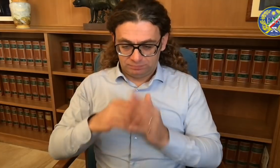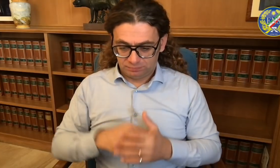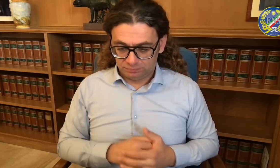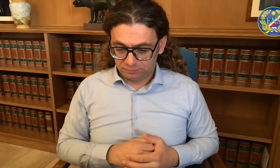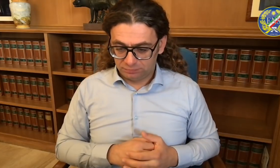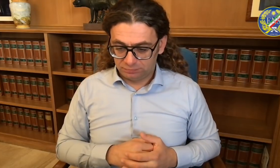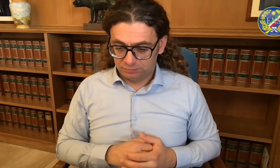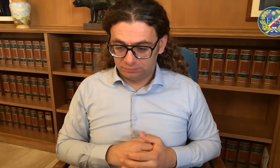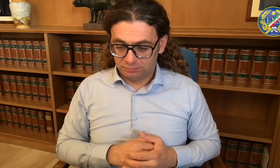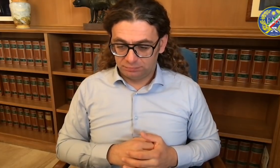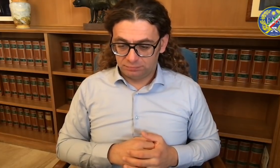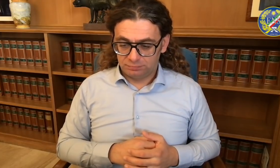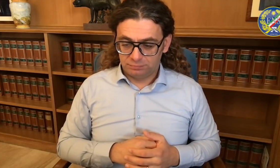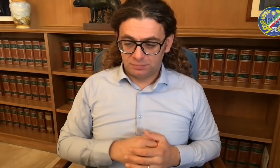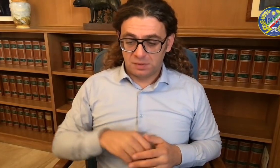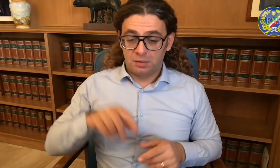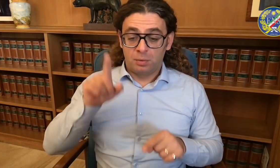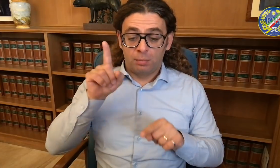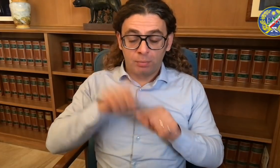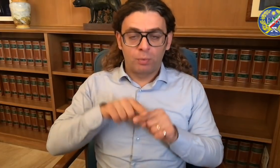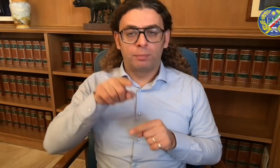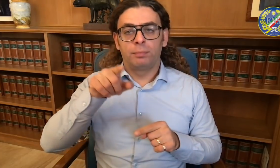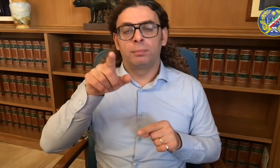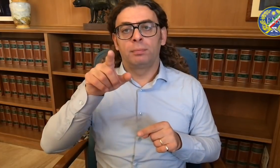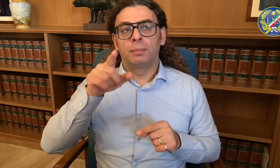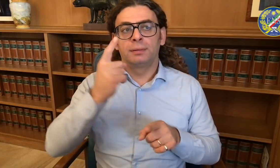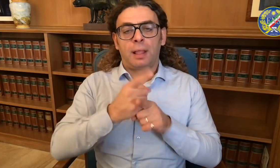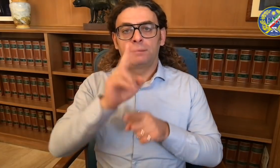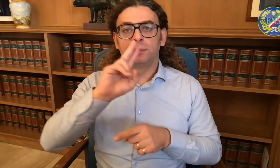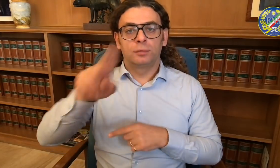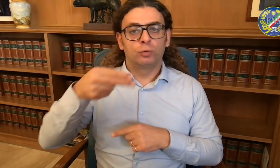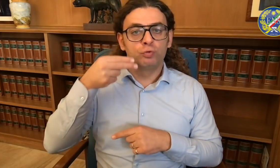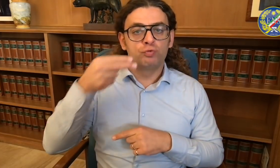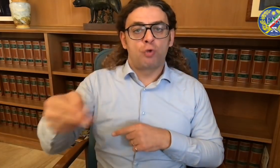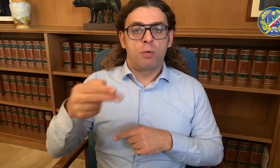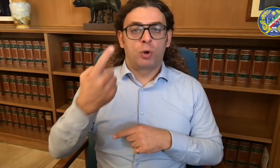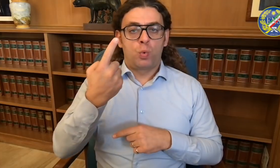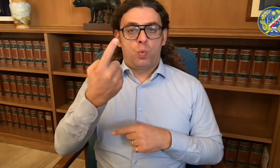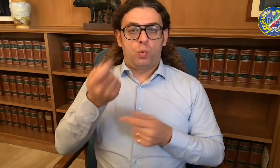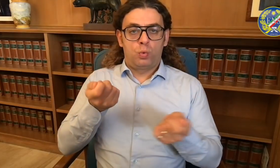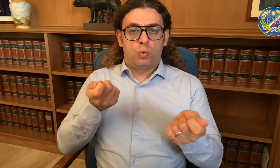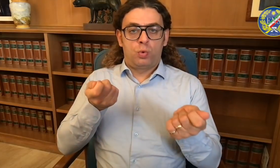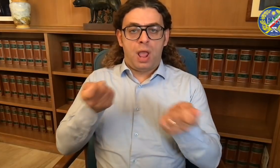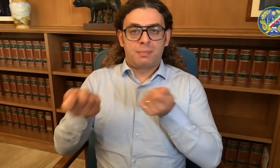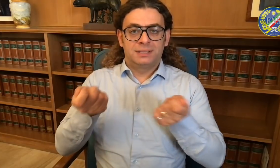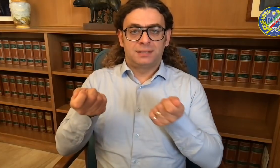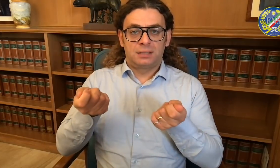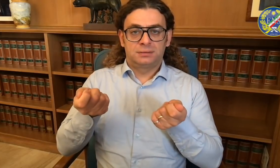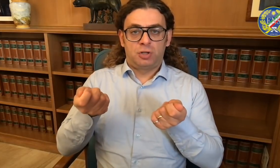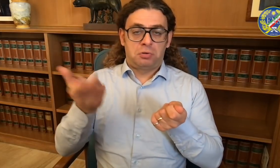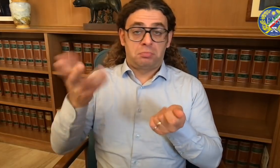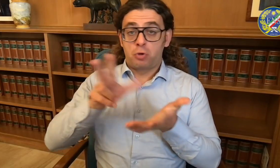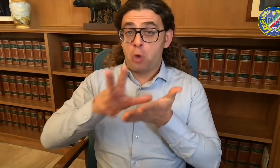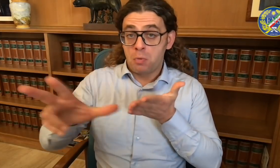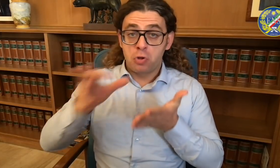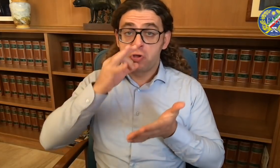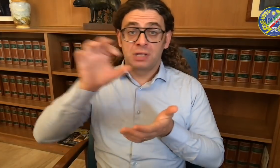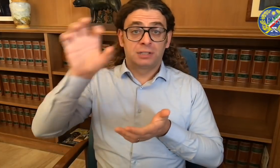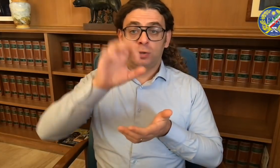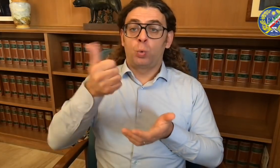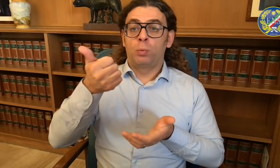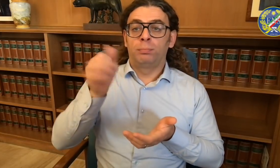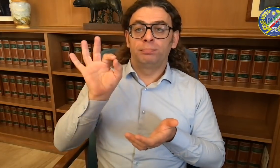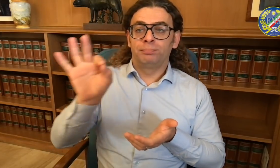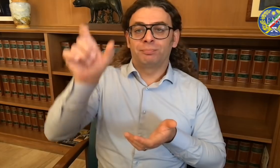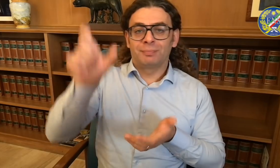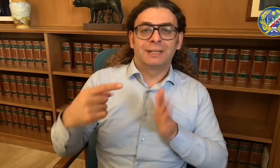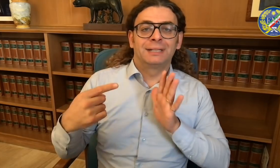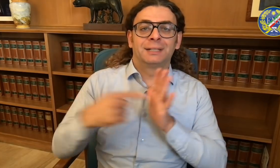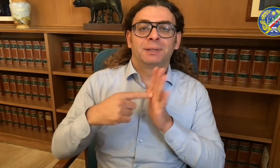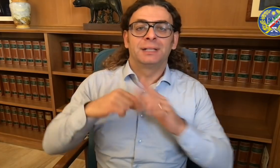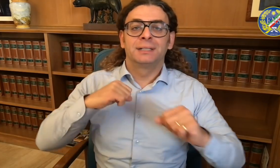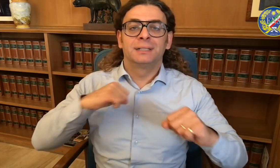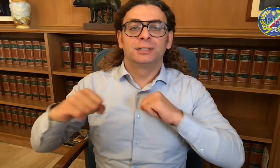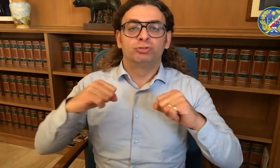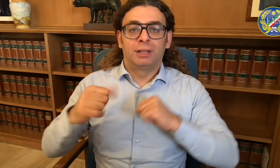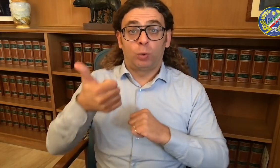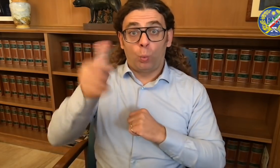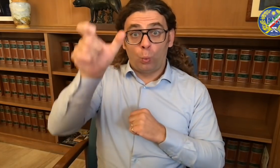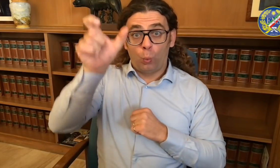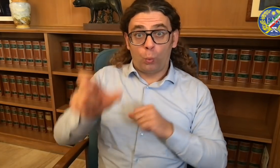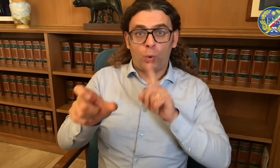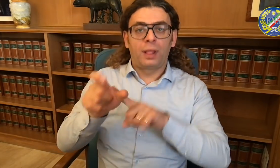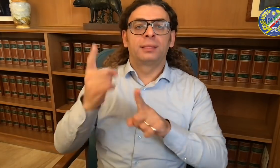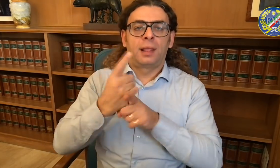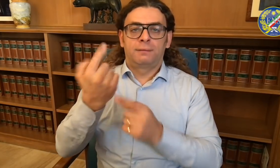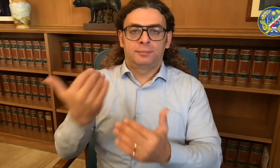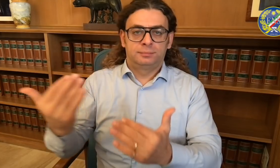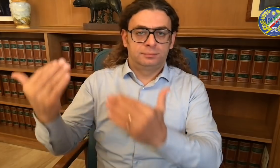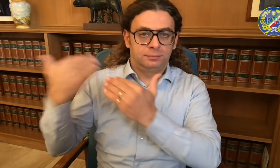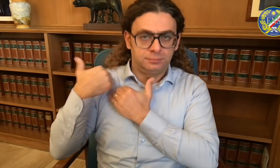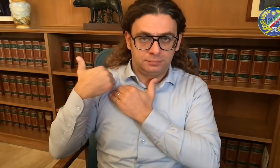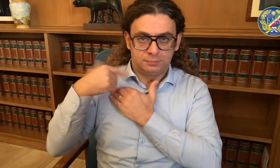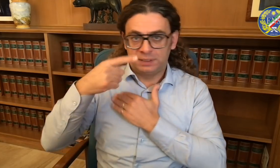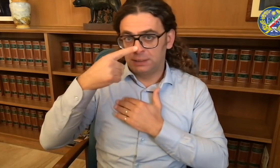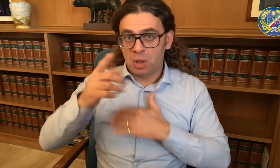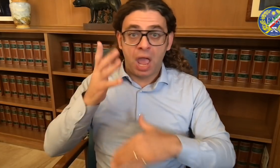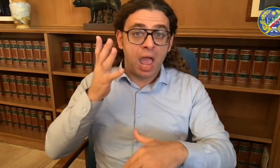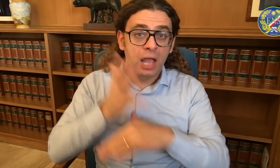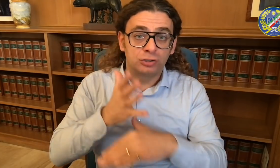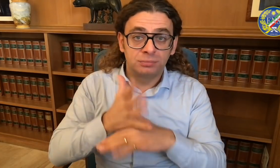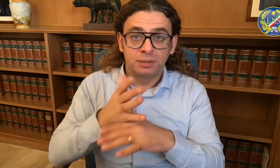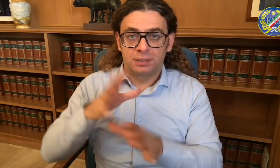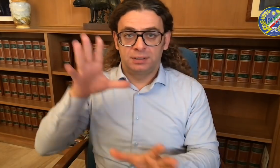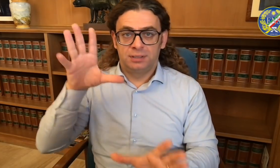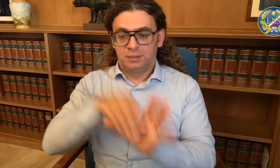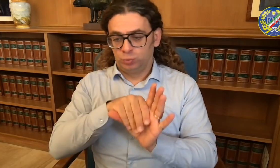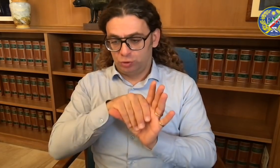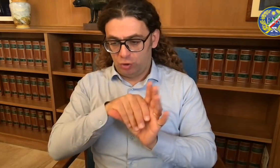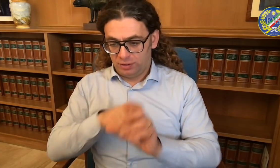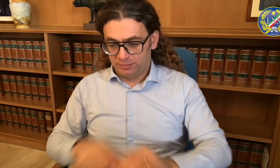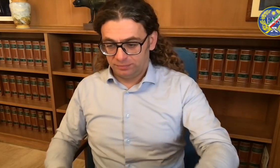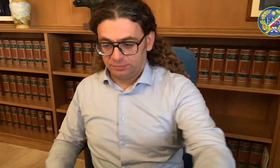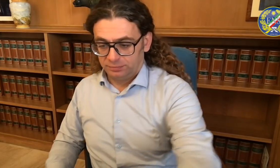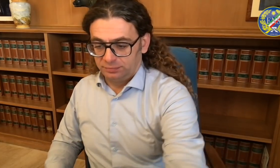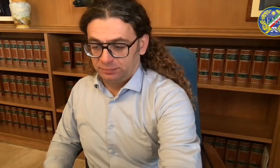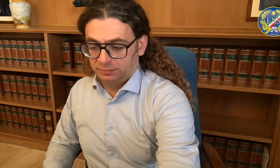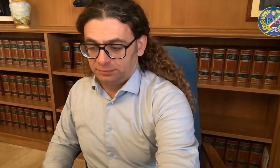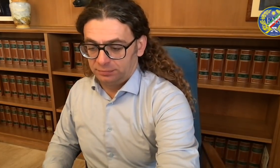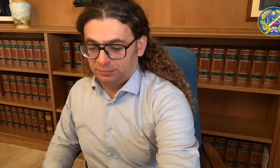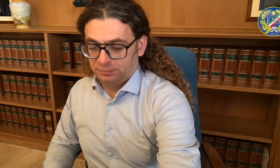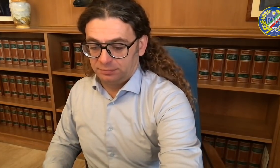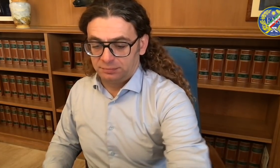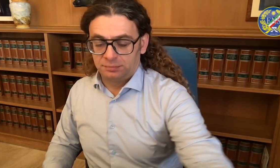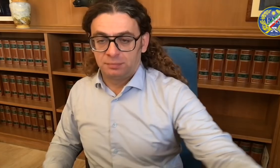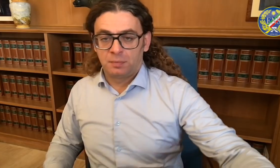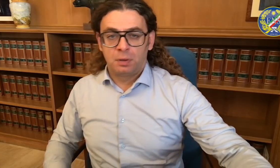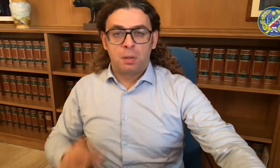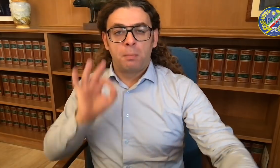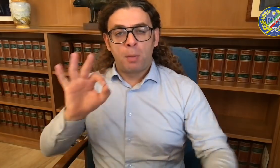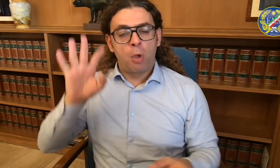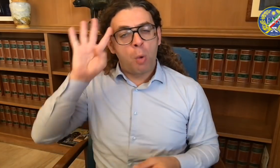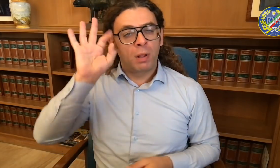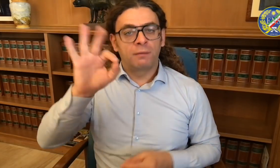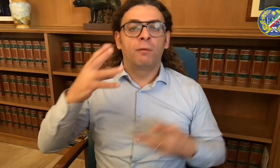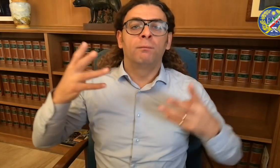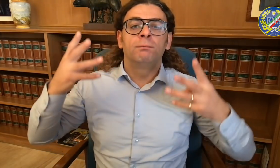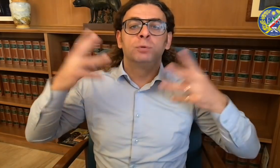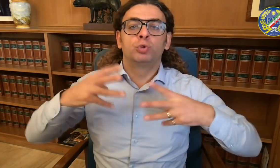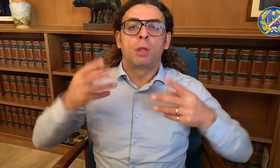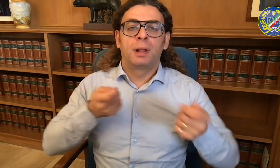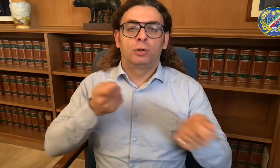È prevista inoltre la nomina all'interno degli enti locali di un dipendente responsabile per l'accessibilità e per l'inclusione preposto al funzionamento amministrativo